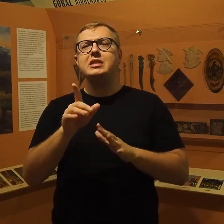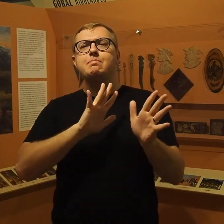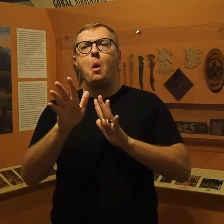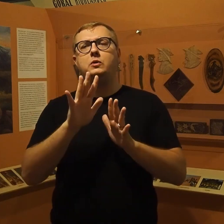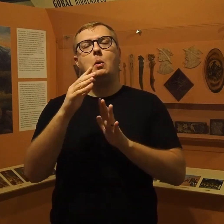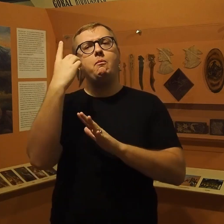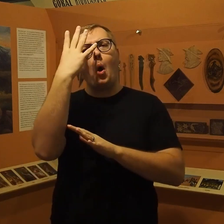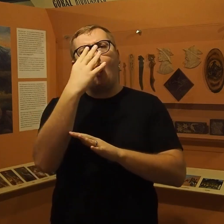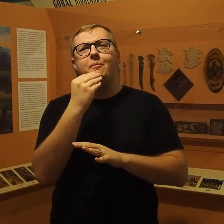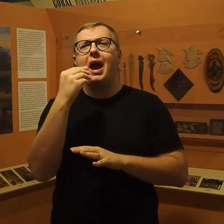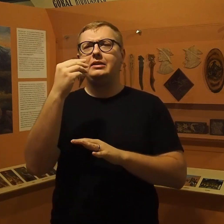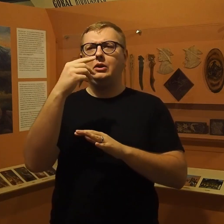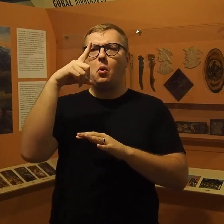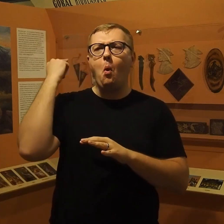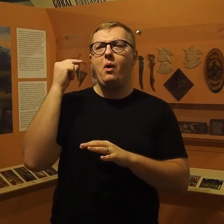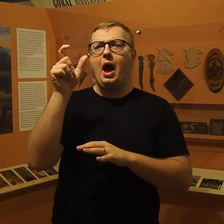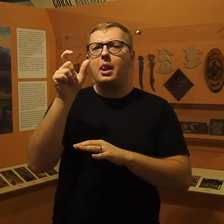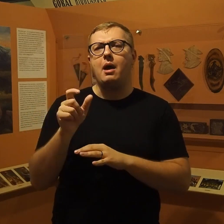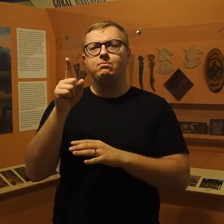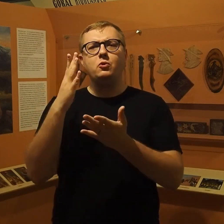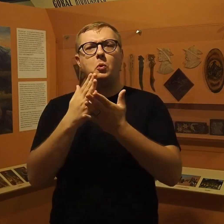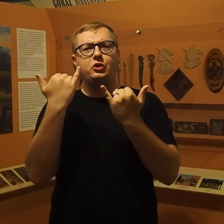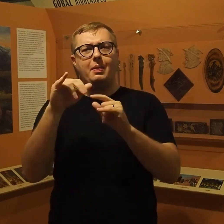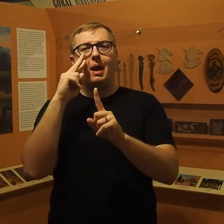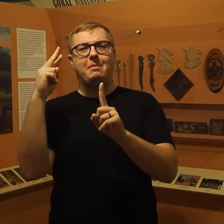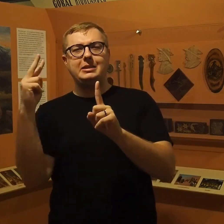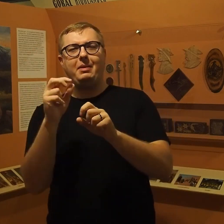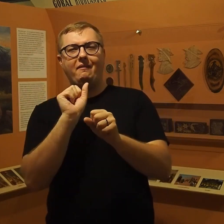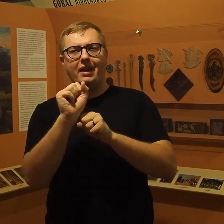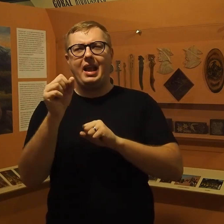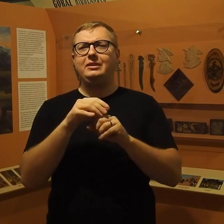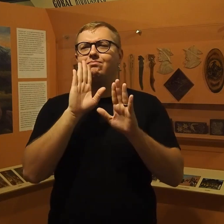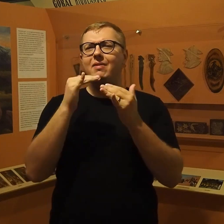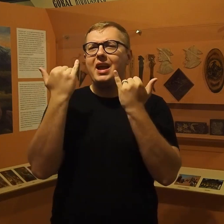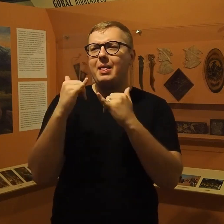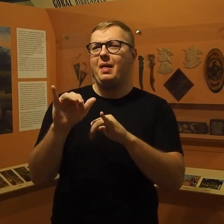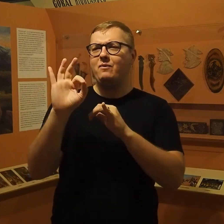W ten sposób obraz górala dostrzegamy z innej perspektywy -